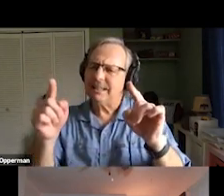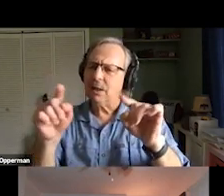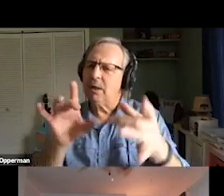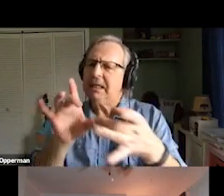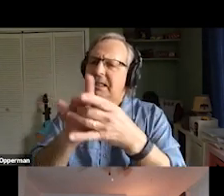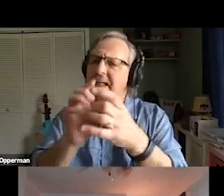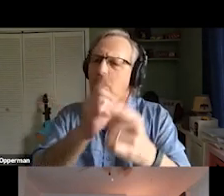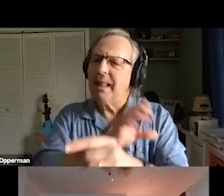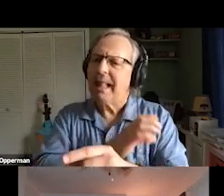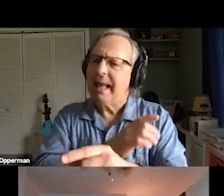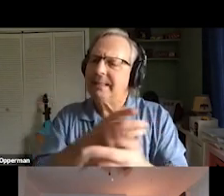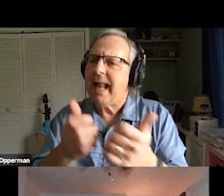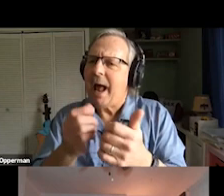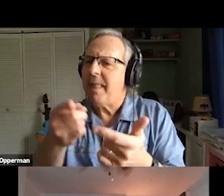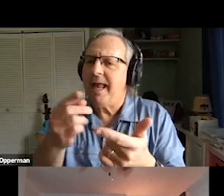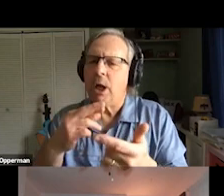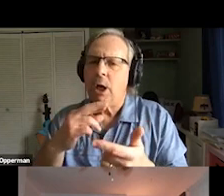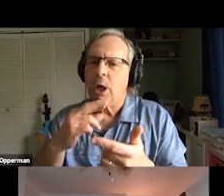y cómo respondieron a sus esfuerzos por conectarse.